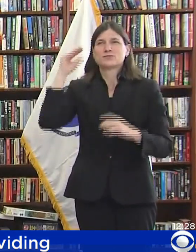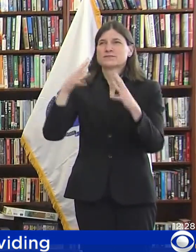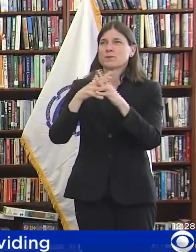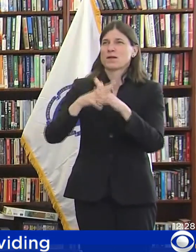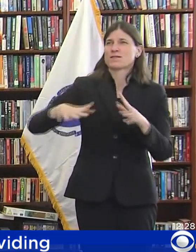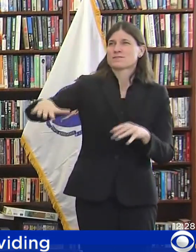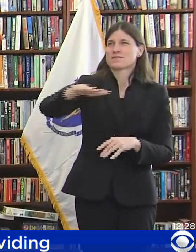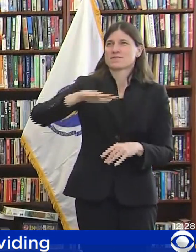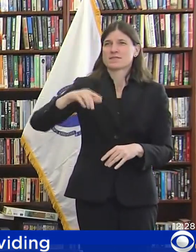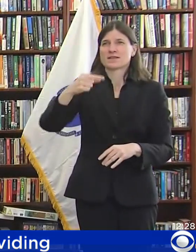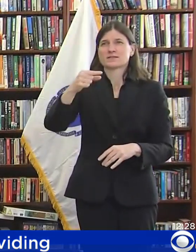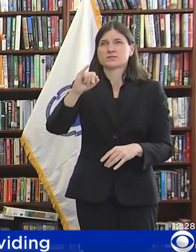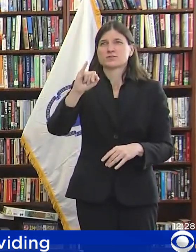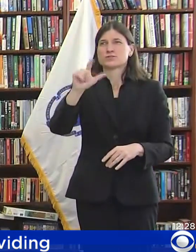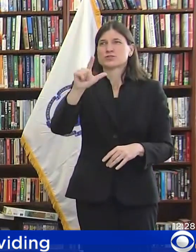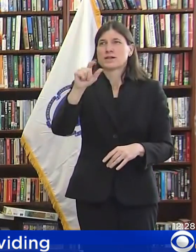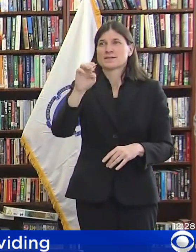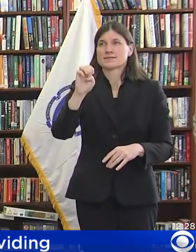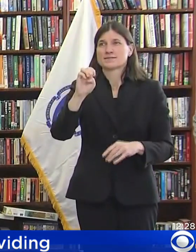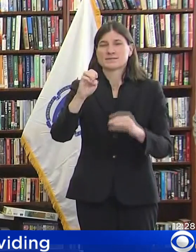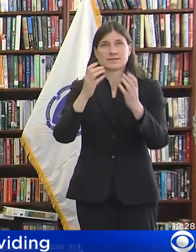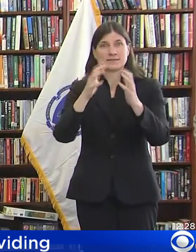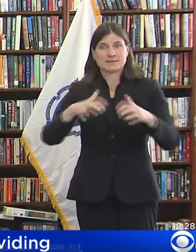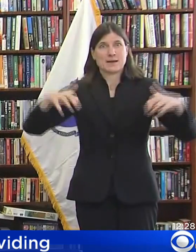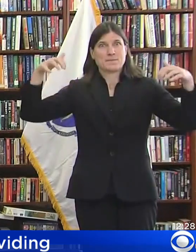FIRST DOSES WILL BEGIN ON THURSDAY FOR STAFF DOING FIRST